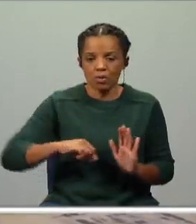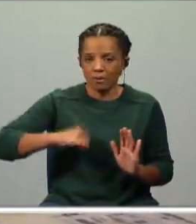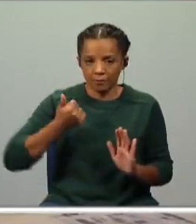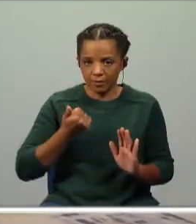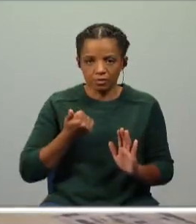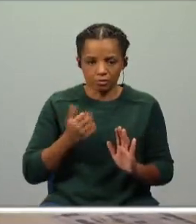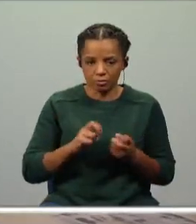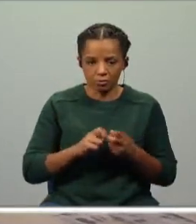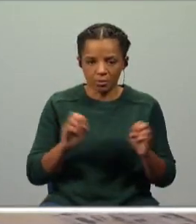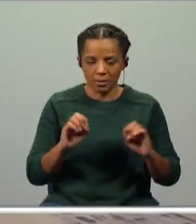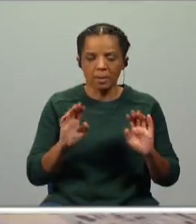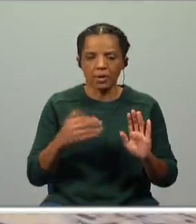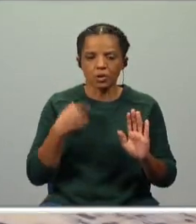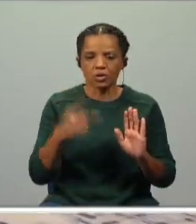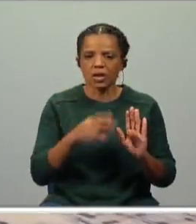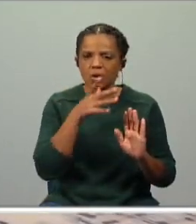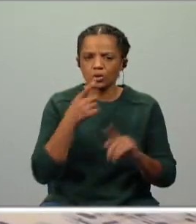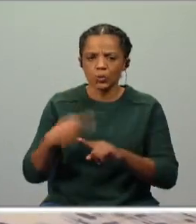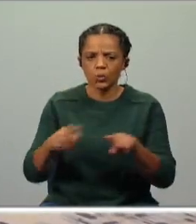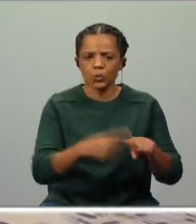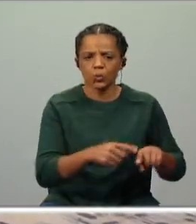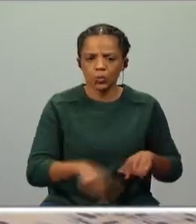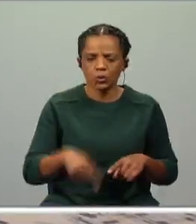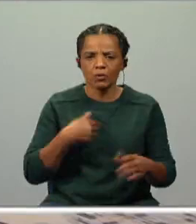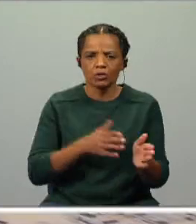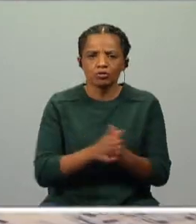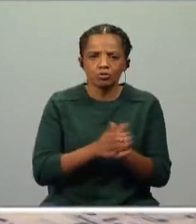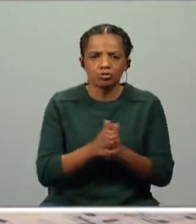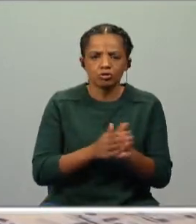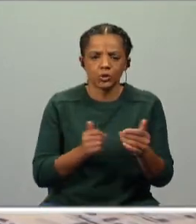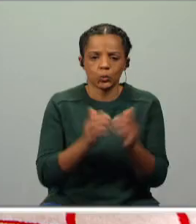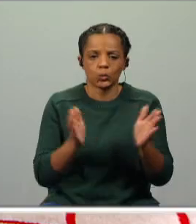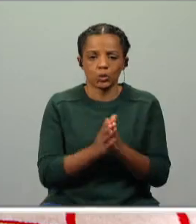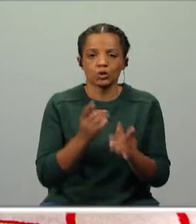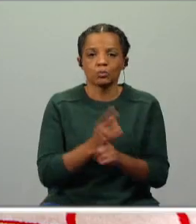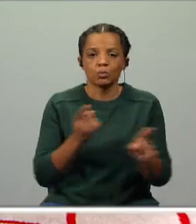mas eu tenho aqui tantas cores que vou utilizá-las todas porque o Natal é um